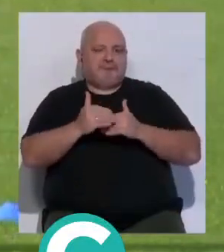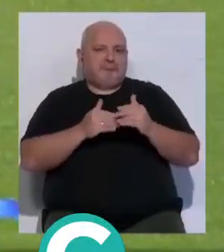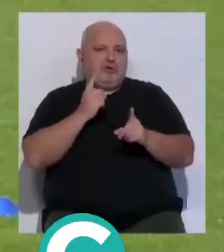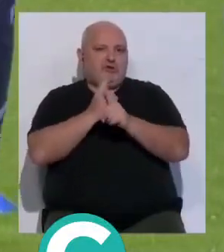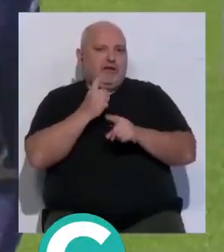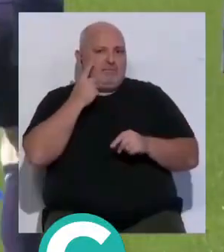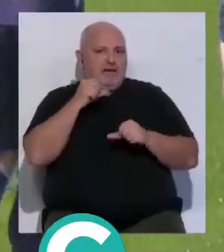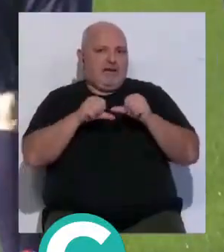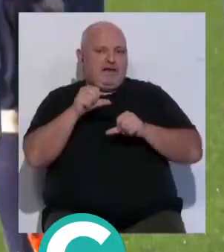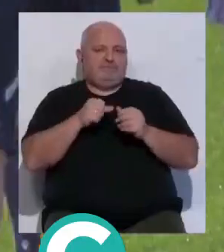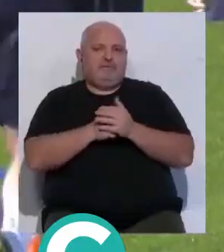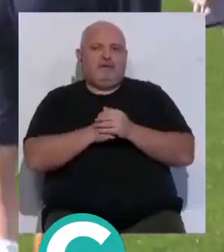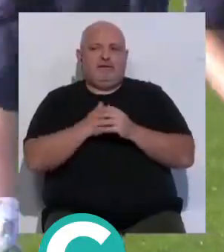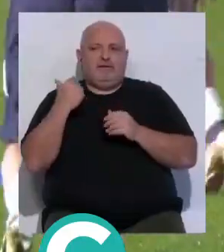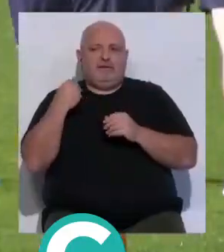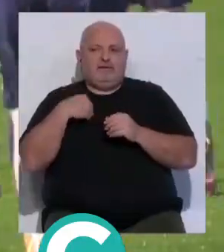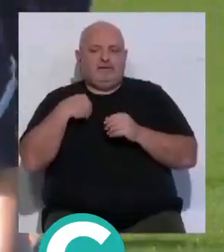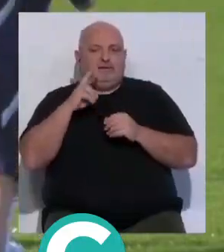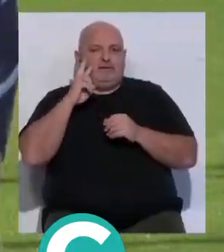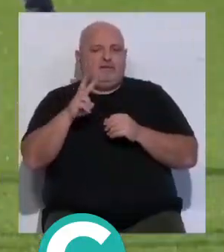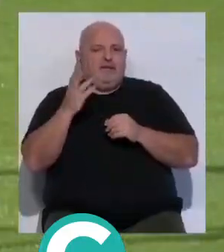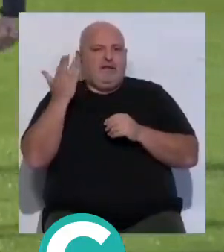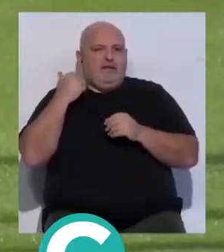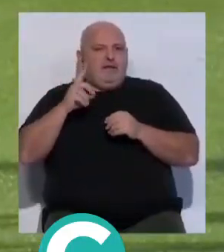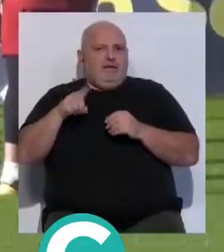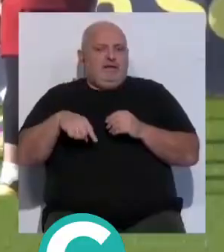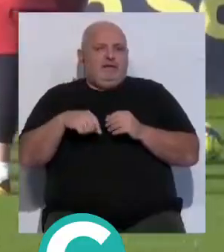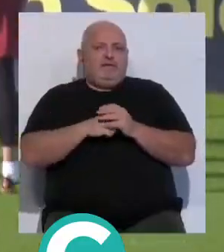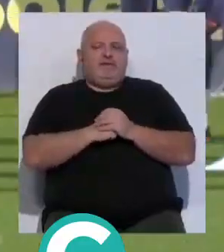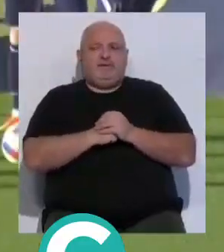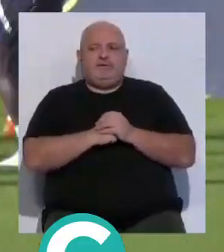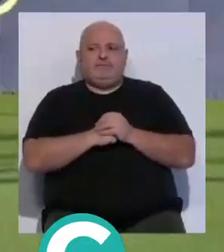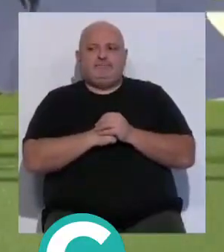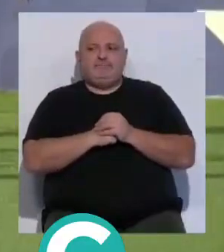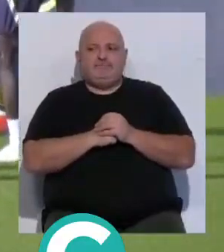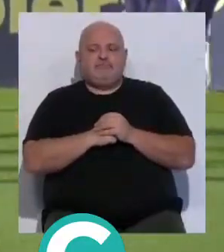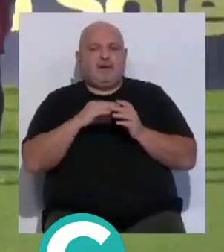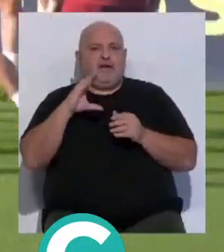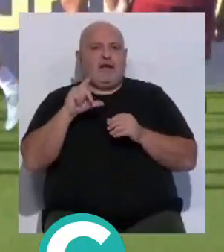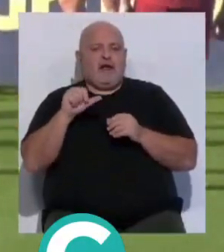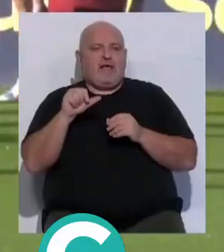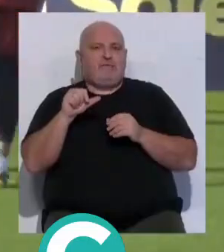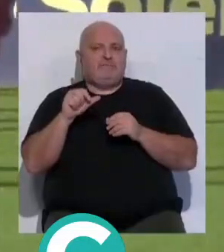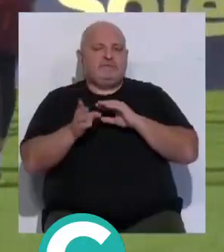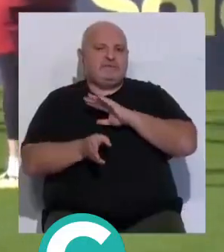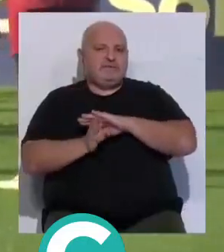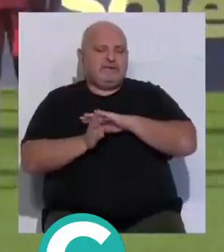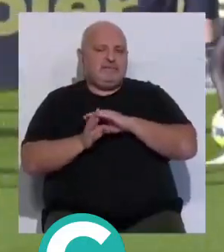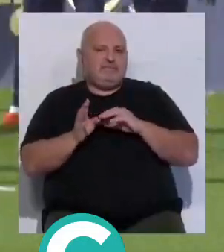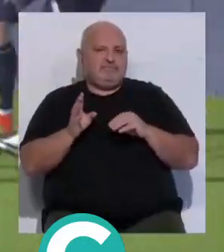unión deportiva Almería ahí vemos como decíamos ayer también Juan calas sigue en ese dije seco y